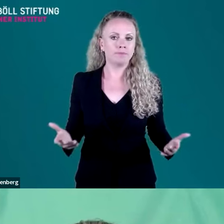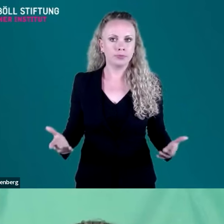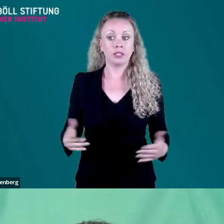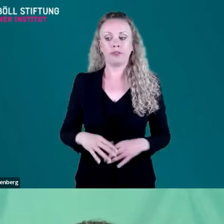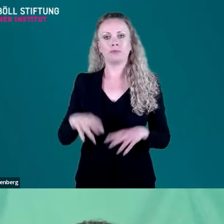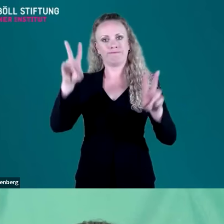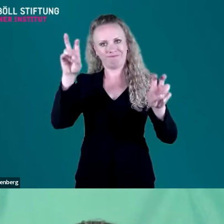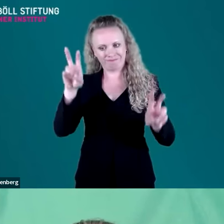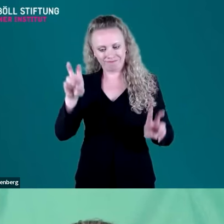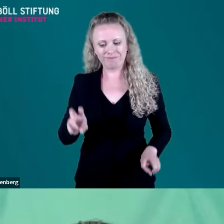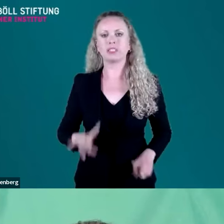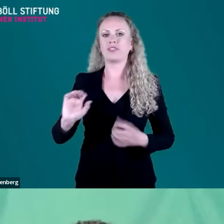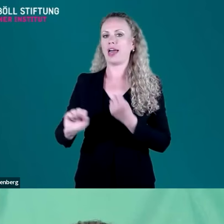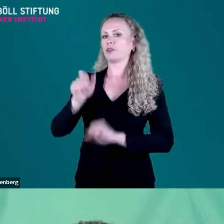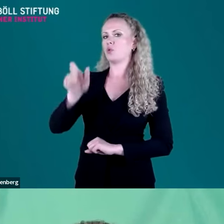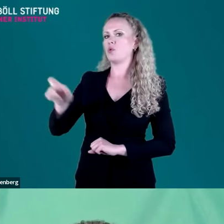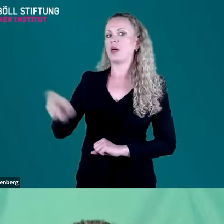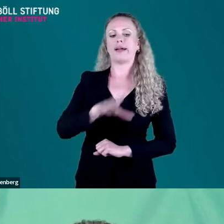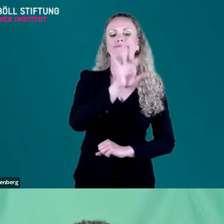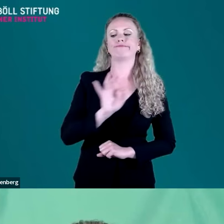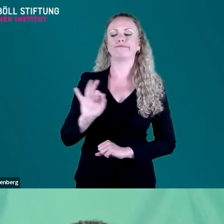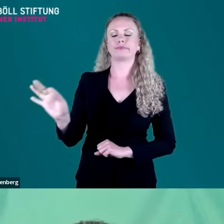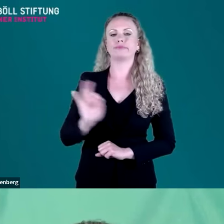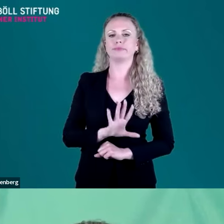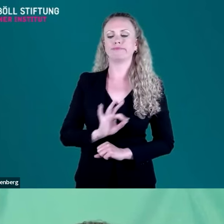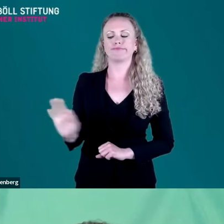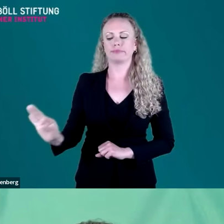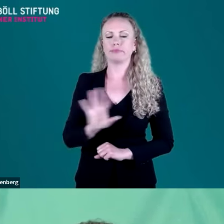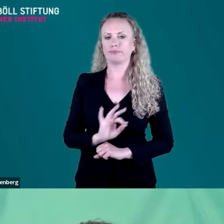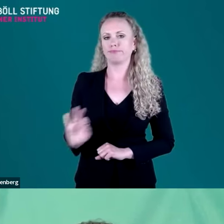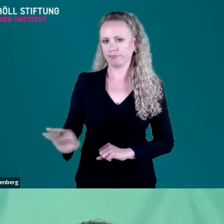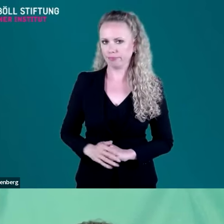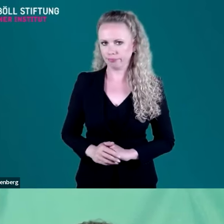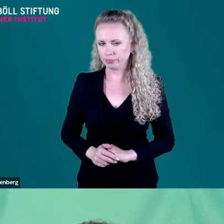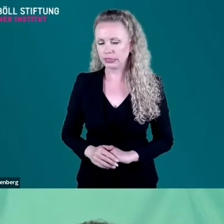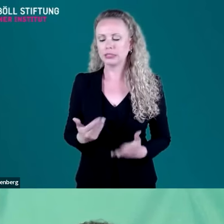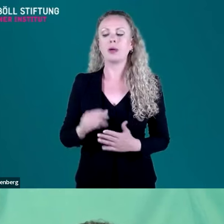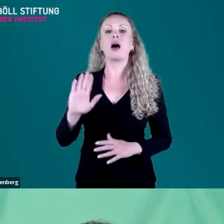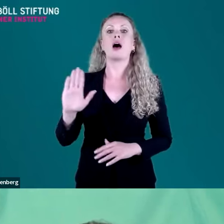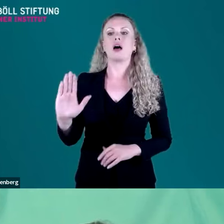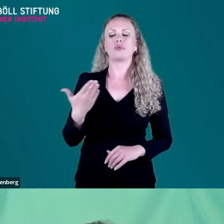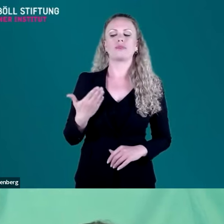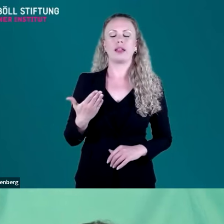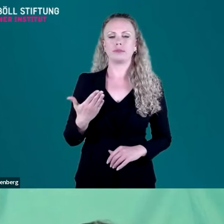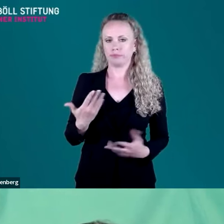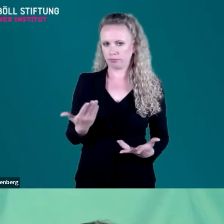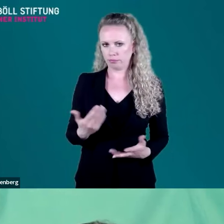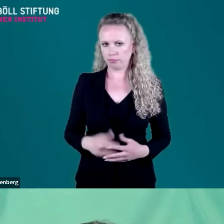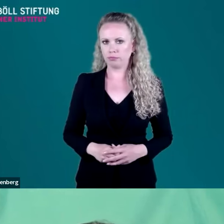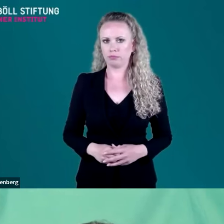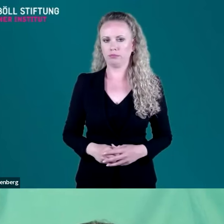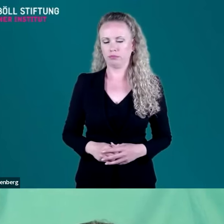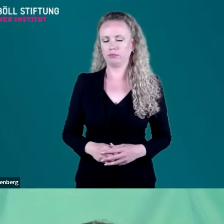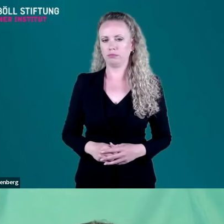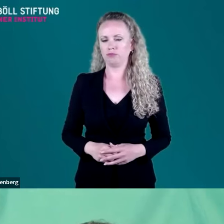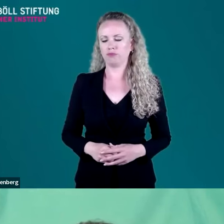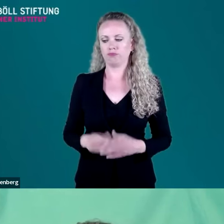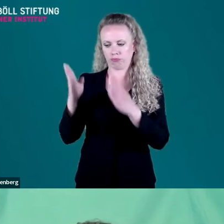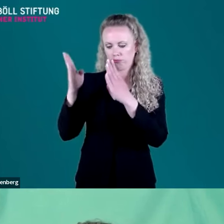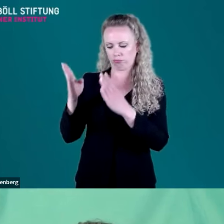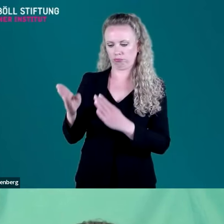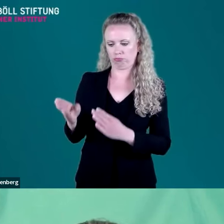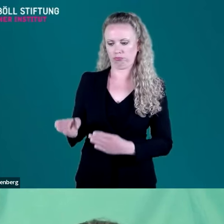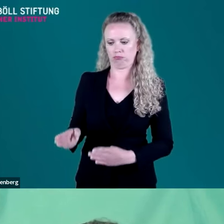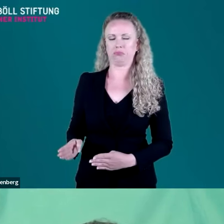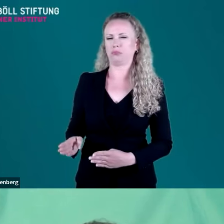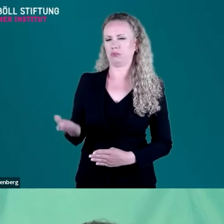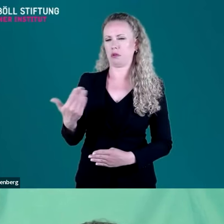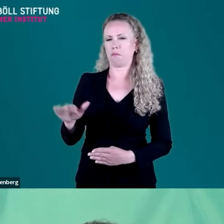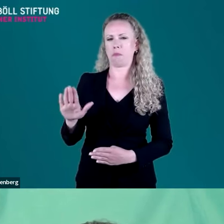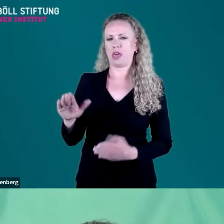und da ist mir aufgefallen, dass es doch eine sehr große Dichte hat mit Leuten, die ich dann eher auch dem neoliberalen Spektrum zuordnen würde.